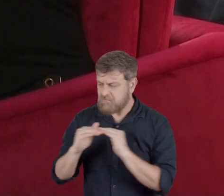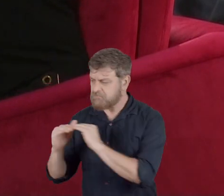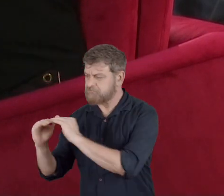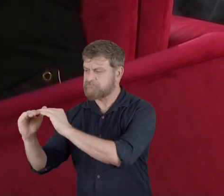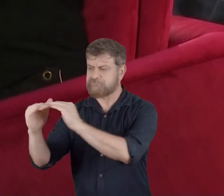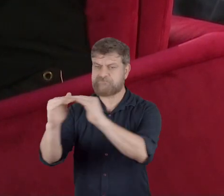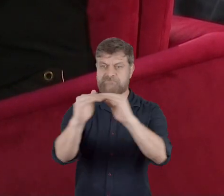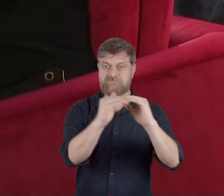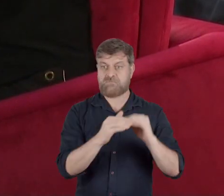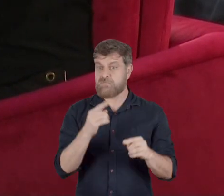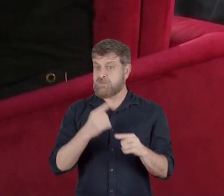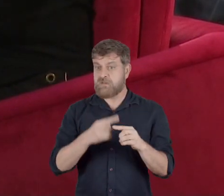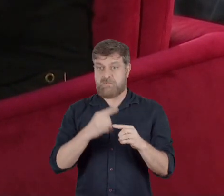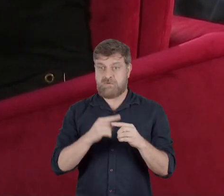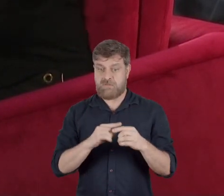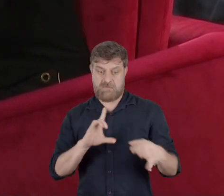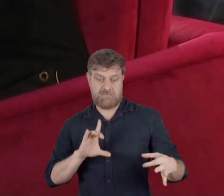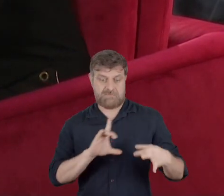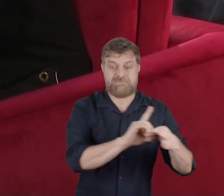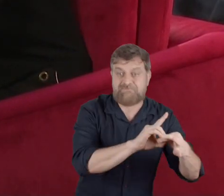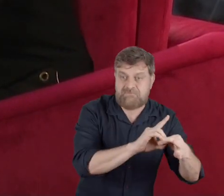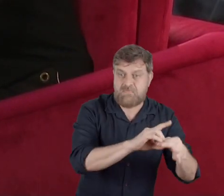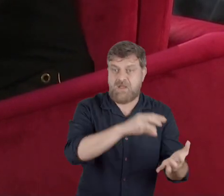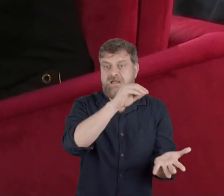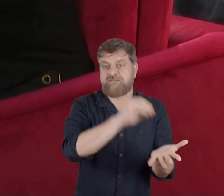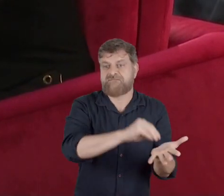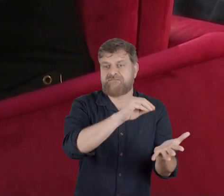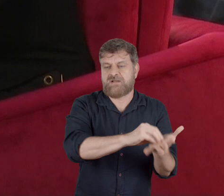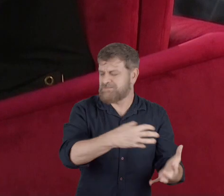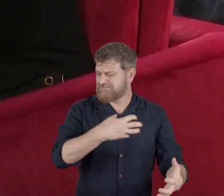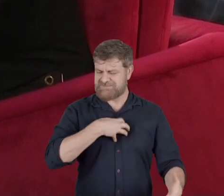É a falta de enraizamento, é a falta de pertença.